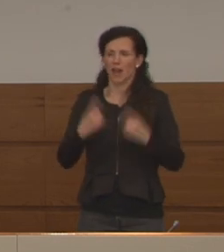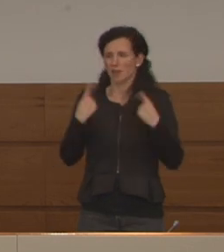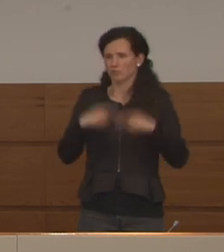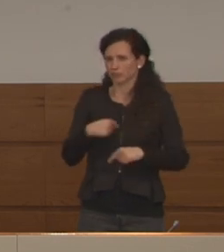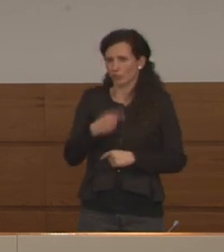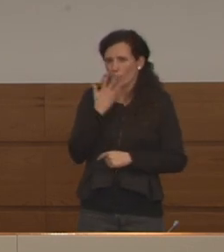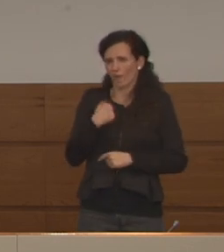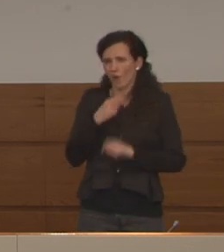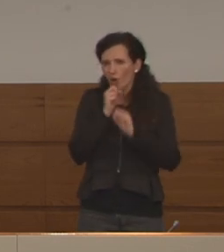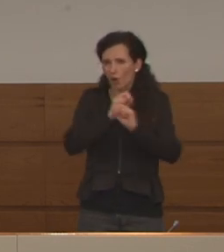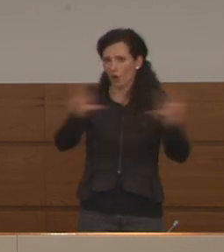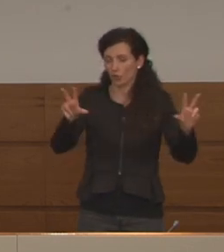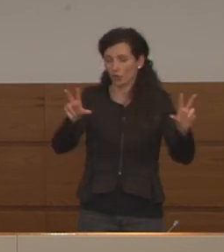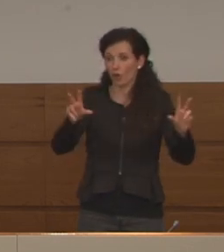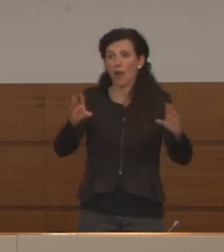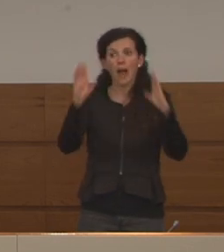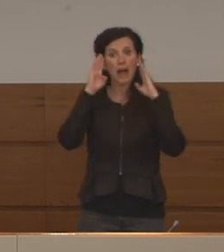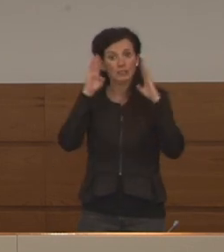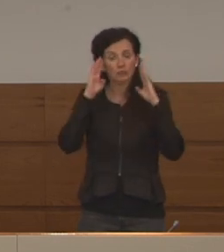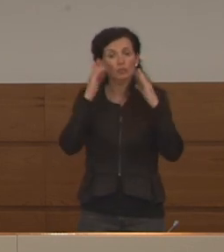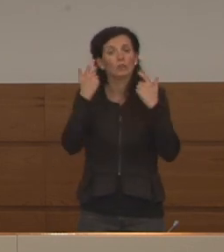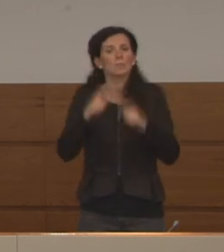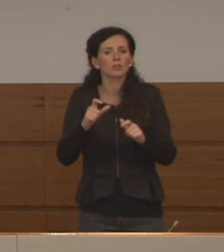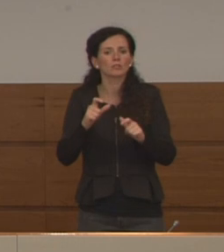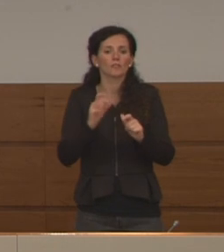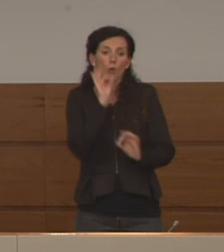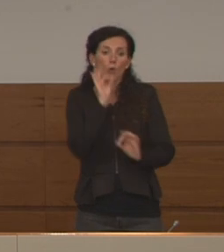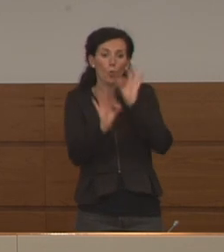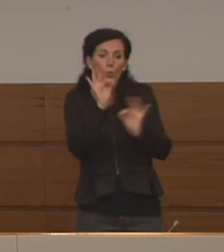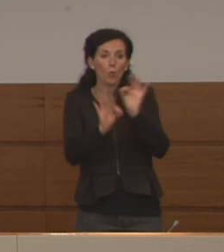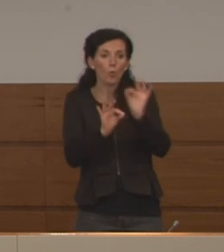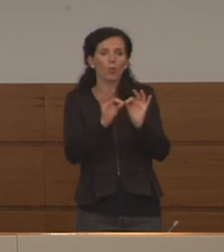Attenzione, perché rafforzando la capacità curativa del paese, che va fatto,